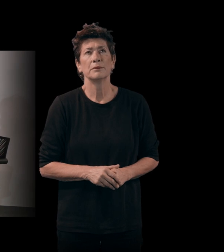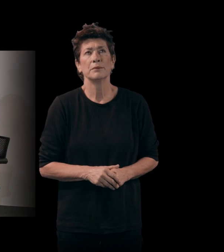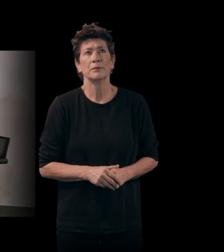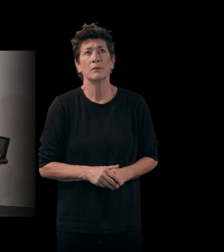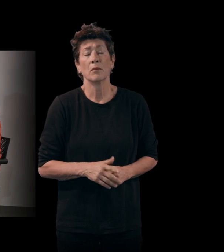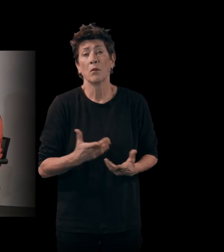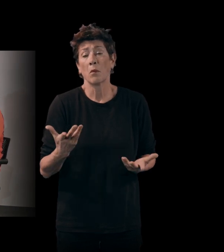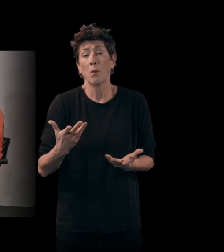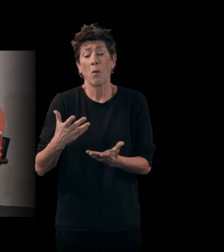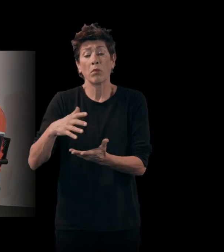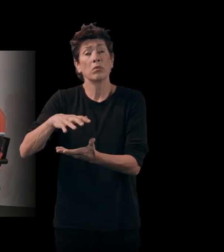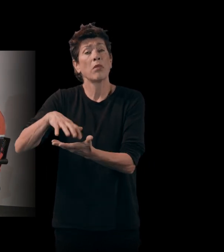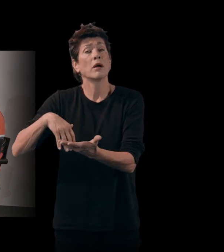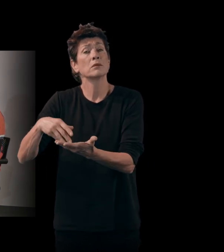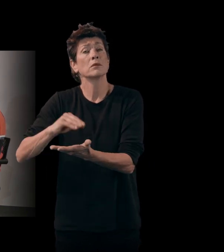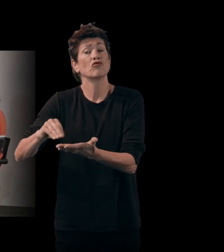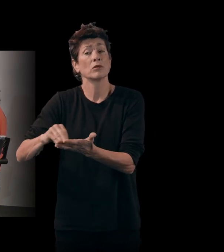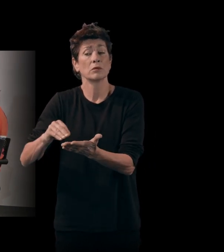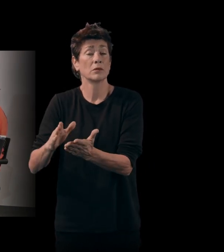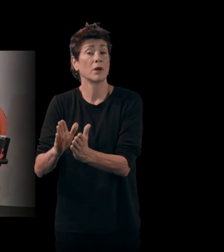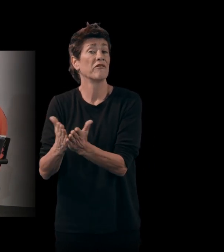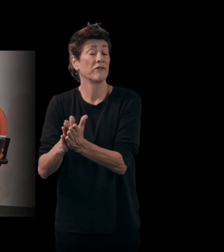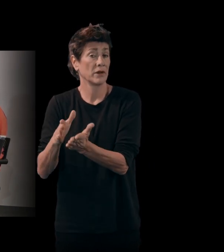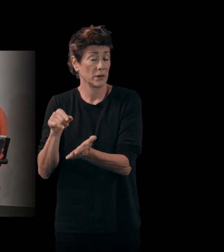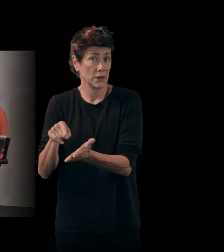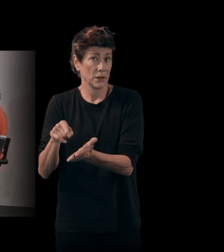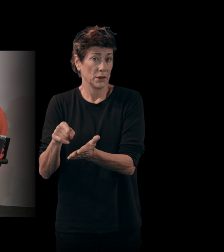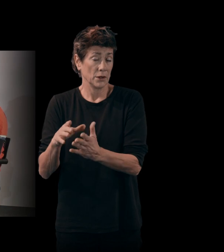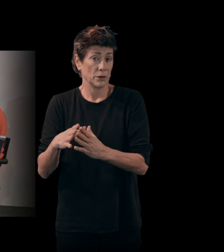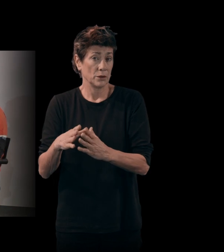Sur ce texte, j’ai eu un effet de contrecoup.